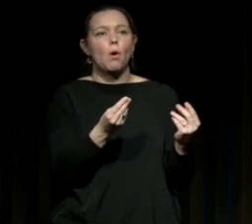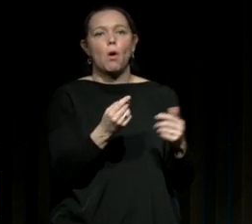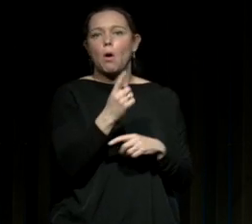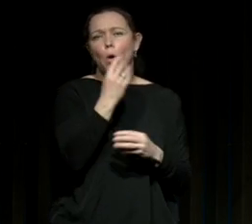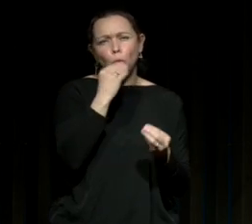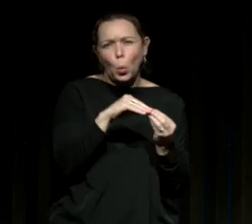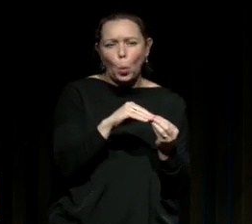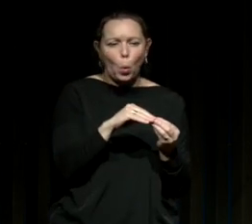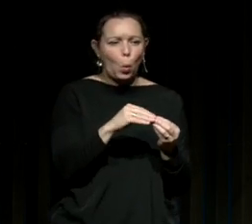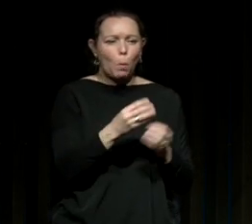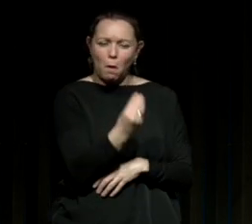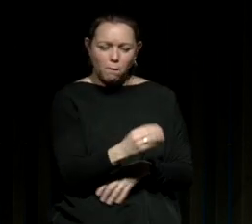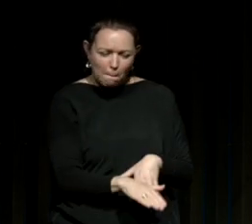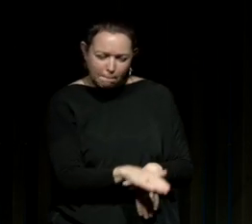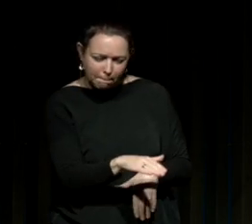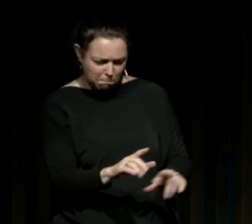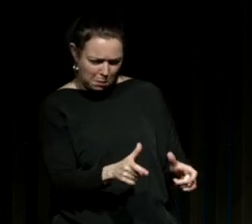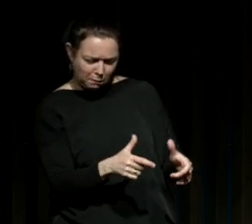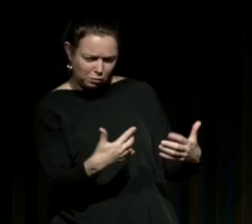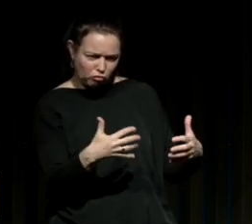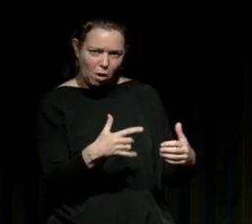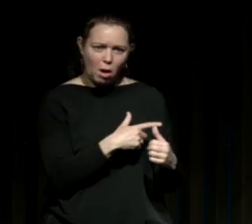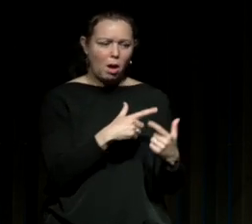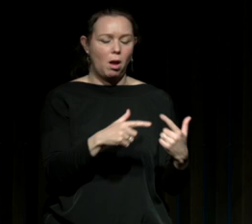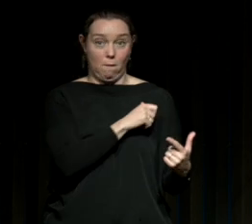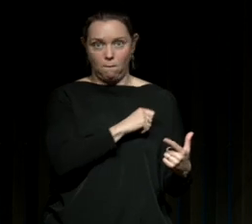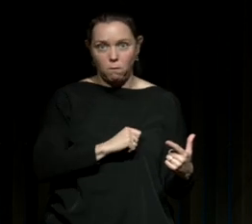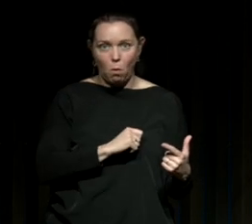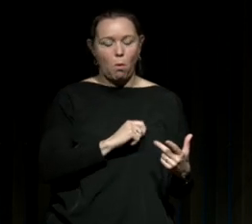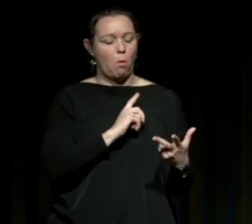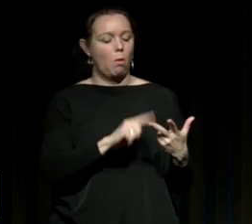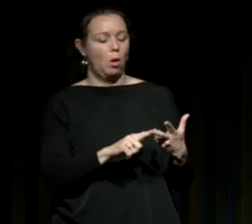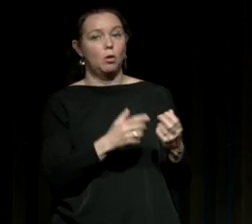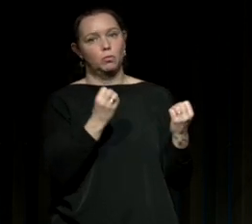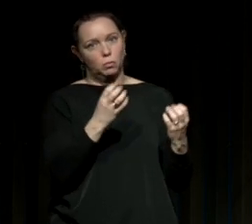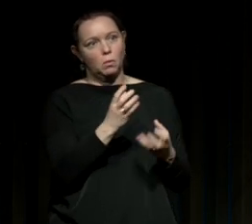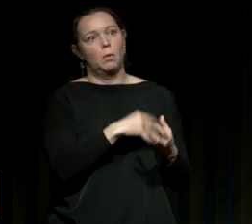dans la dans l'enfance qui sont sévères qui sont associés souvent à des troubles du développement